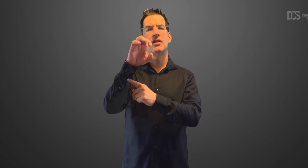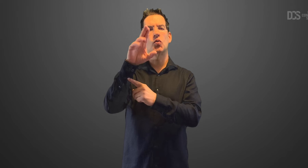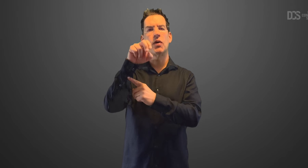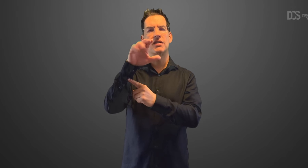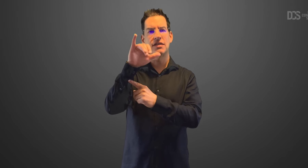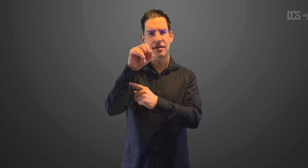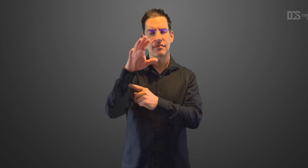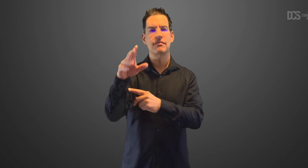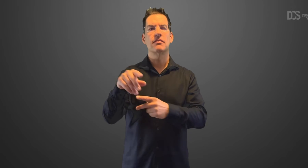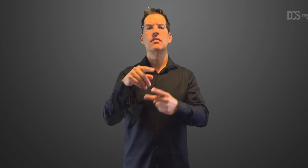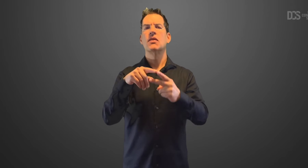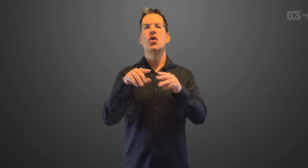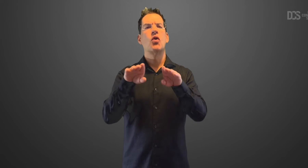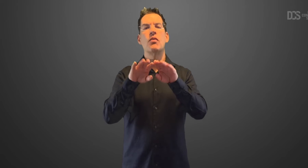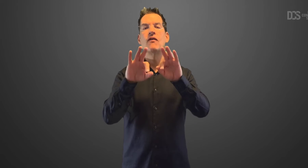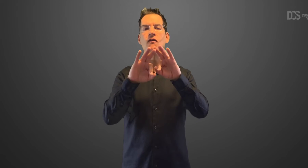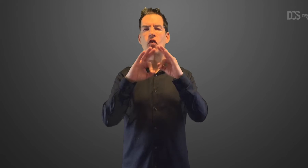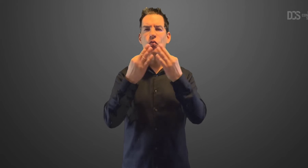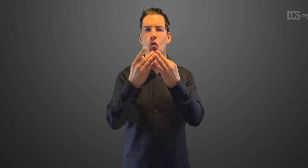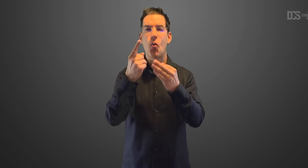resultados/consecuencias